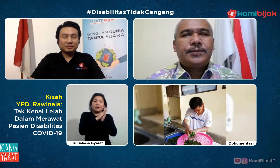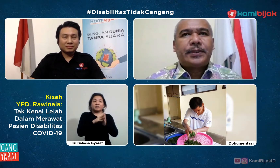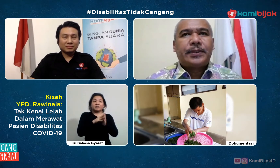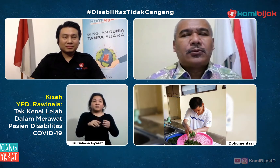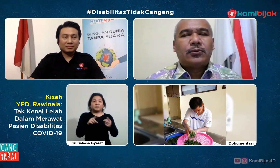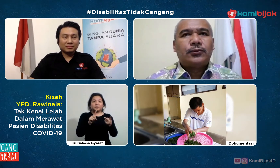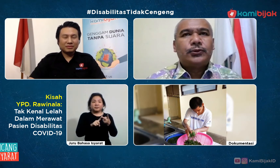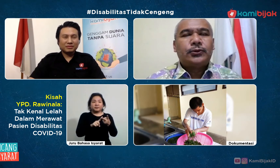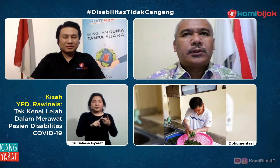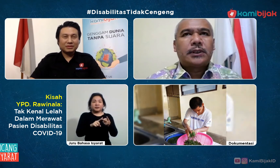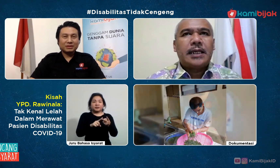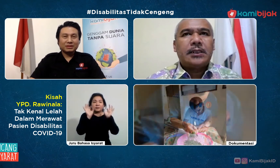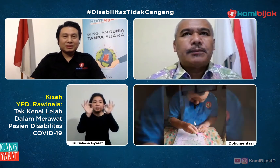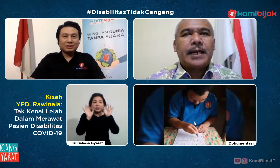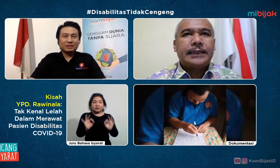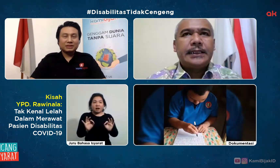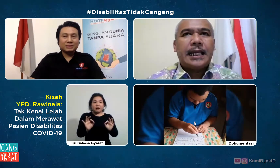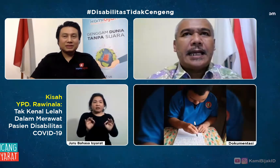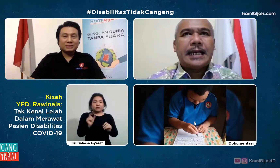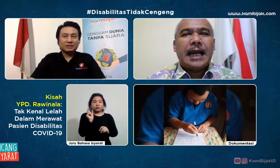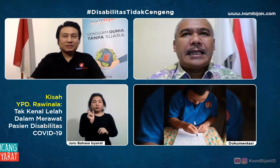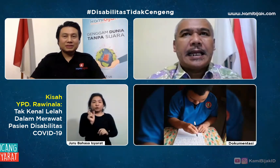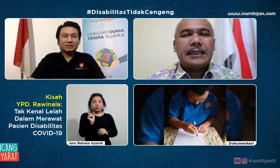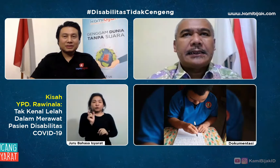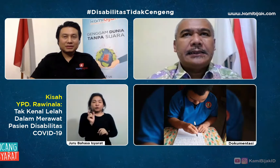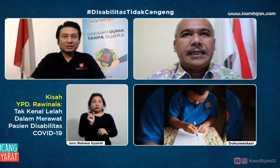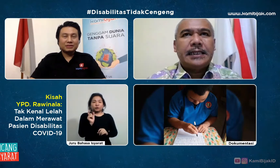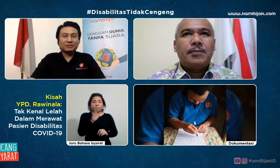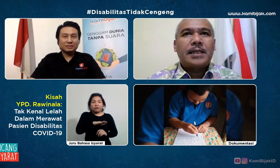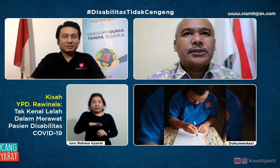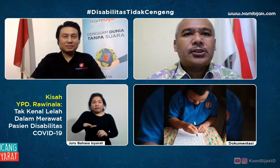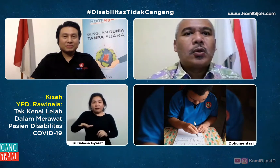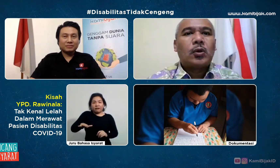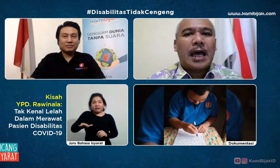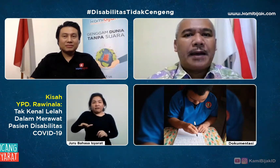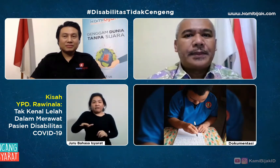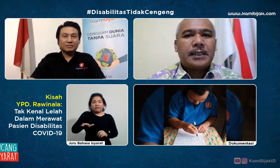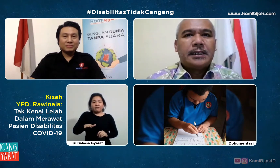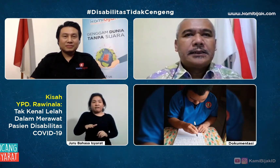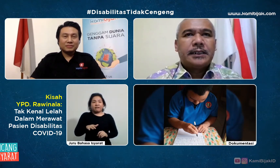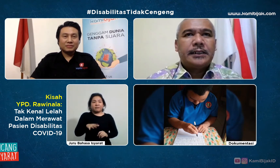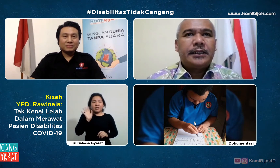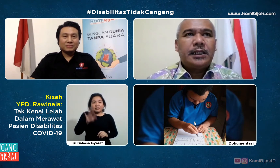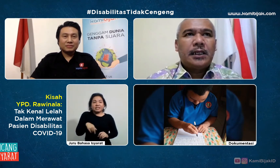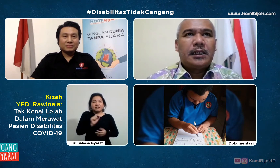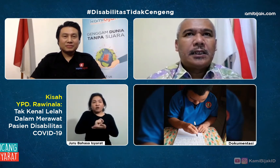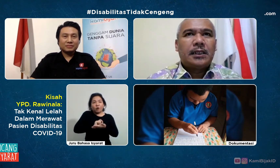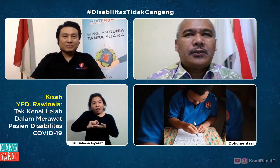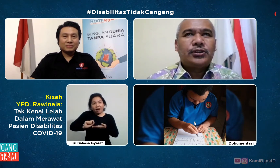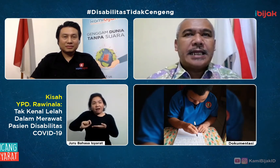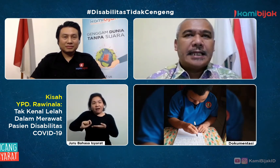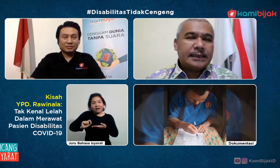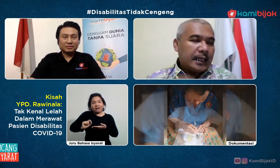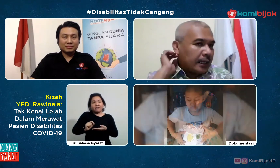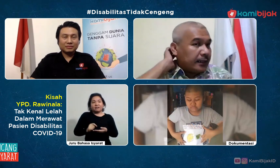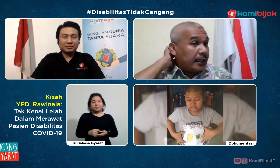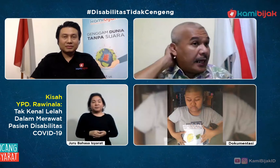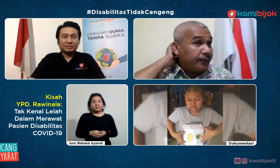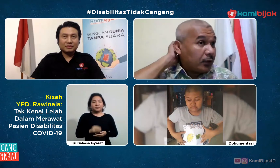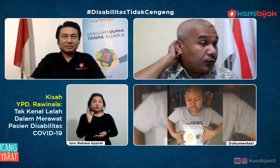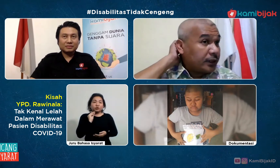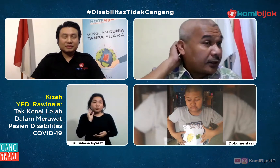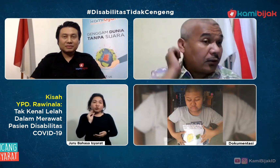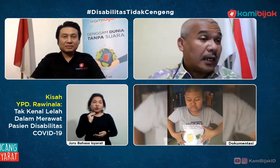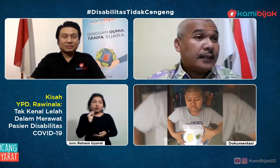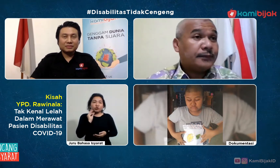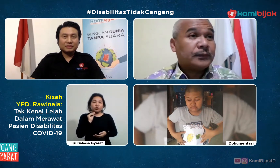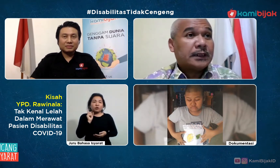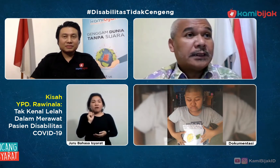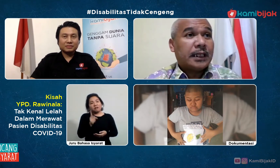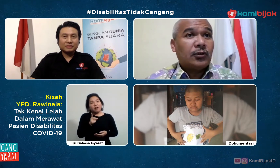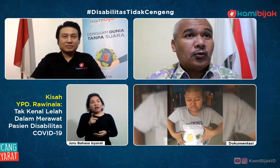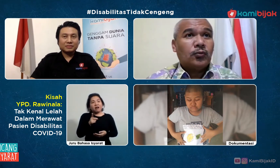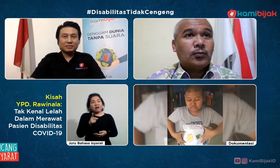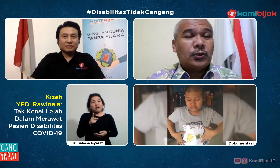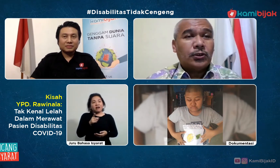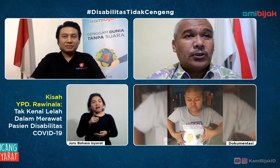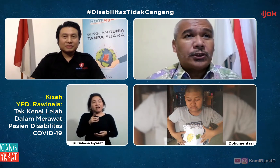diperuntukan bagi anak-anak yang masih sekolah jadi usianya adalah usia sekolah dari umur